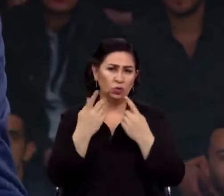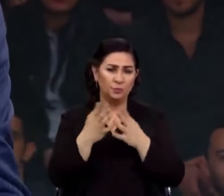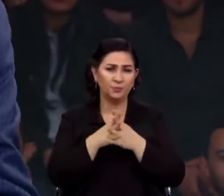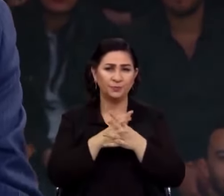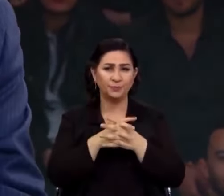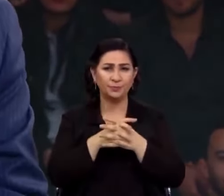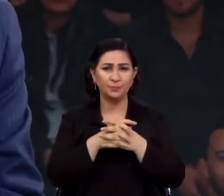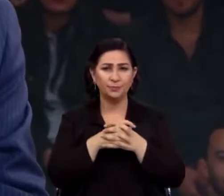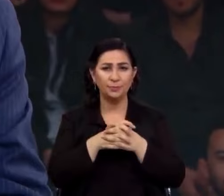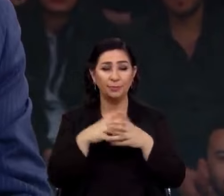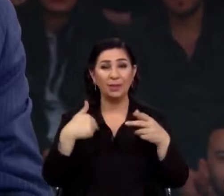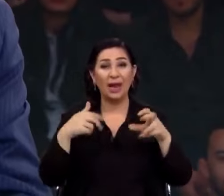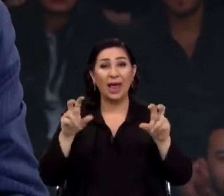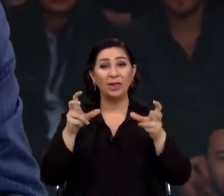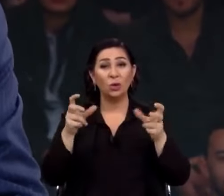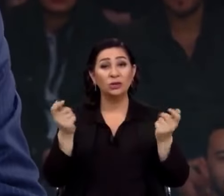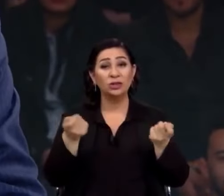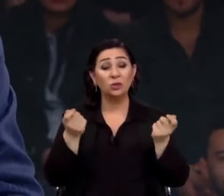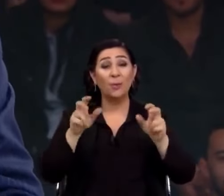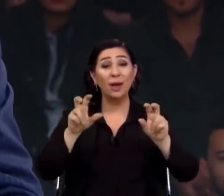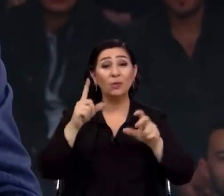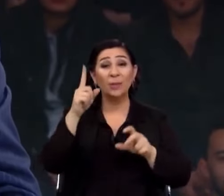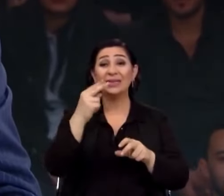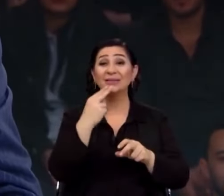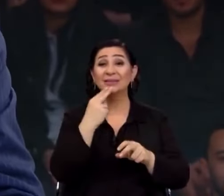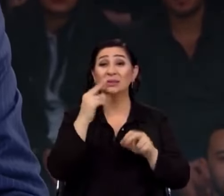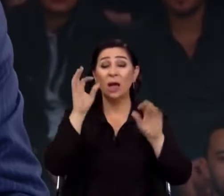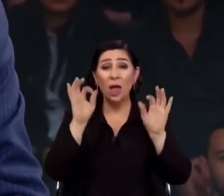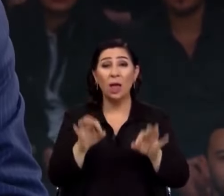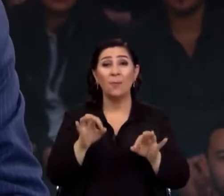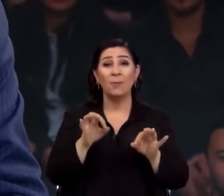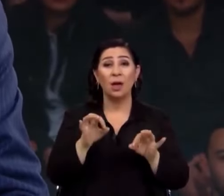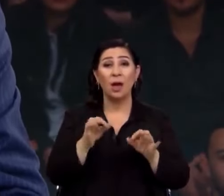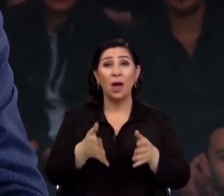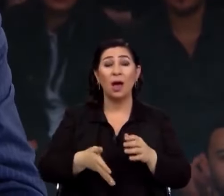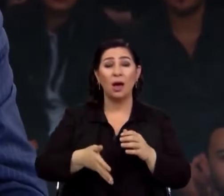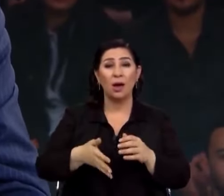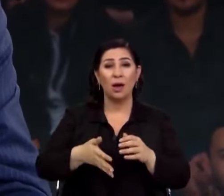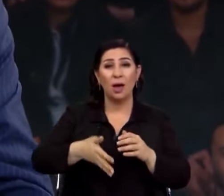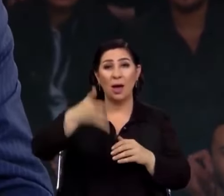ben de radyoda çalışıyorum Radyodaki bir kız sürekli apartman şeyine sigara